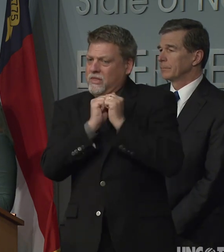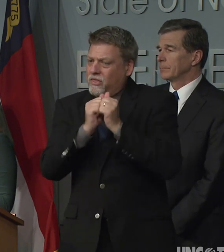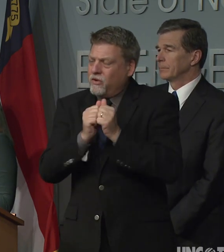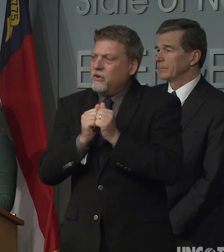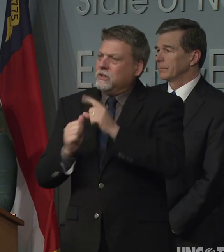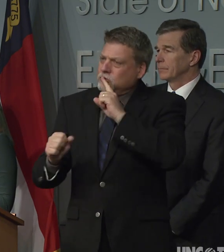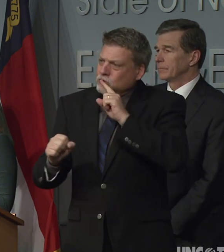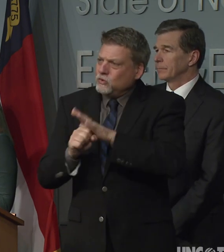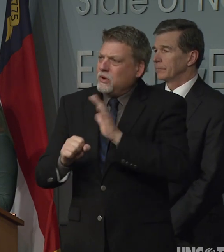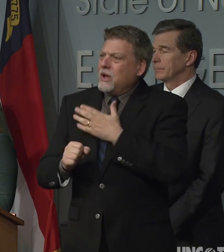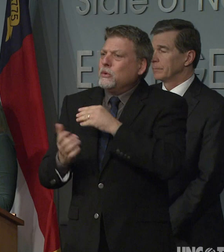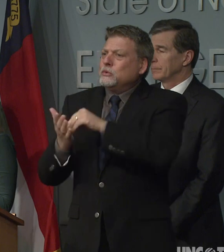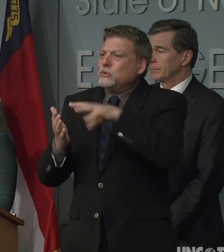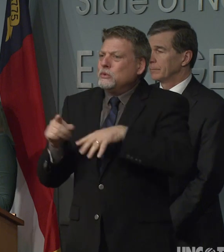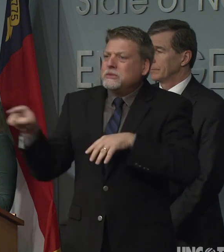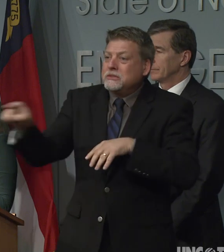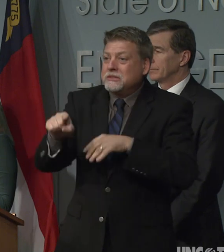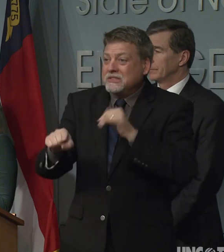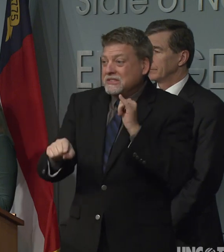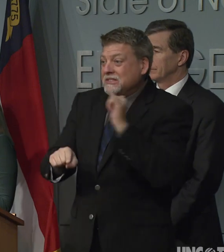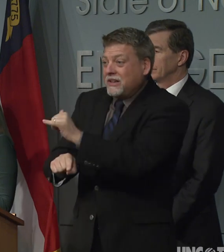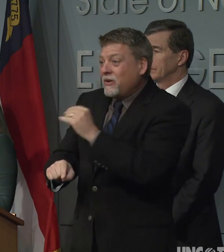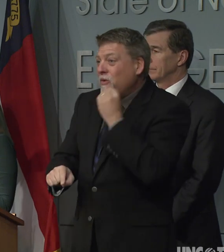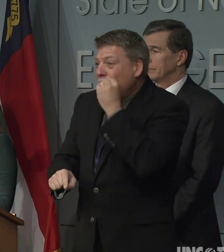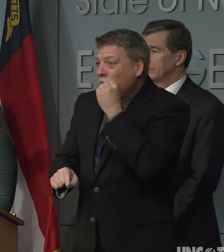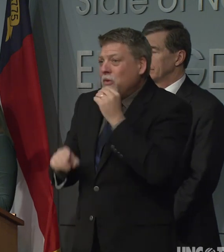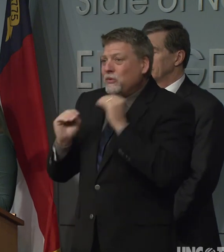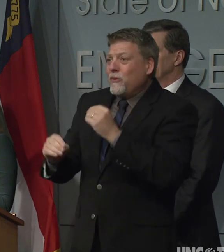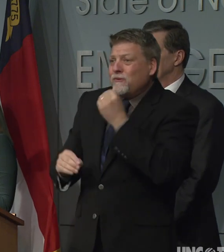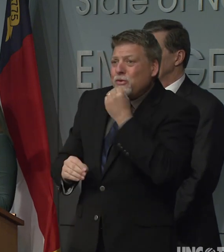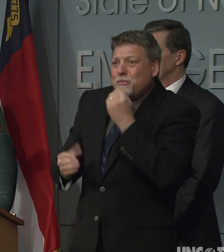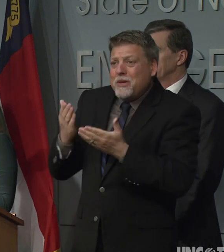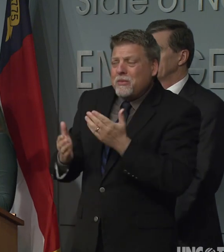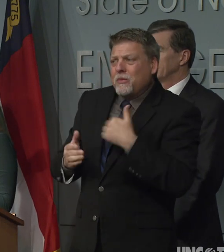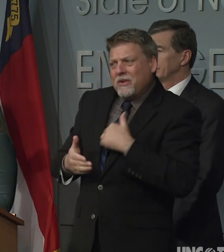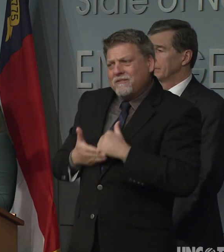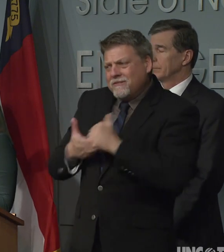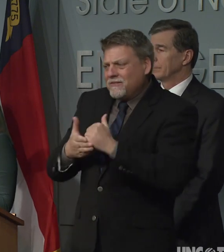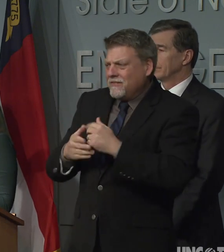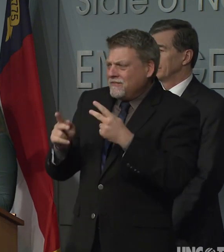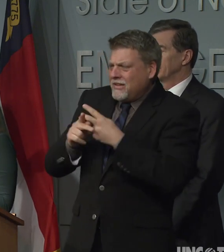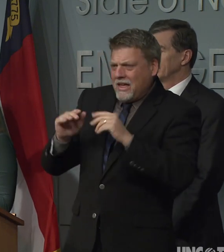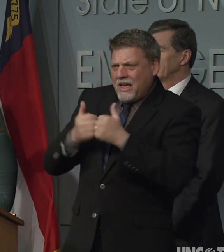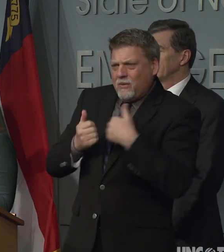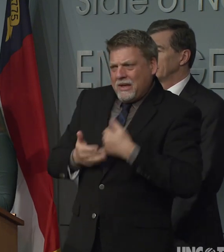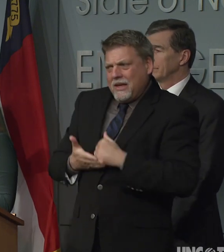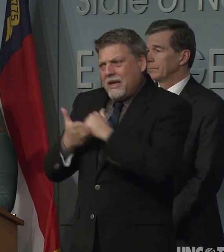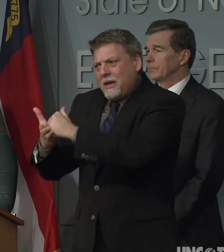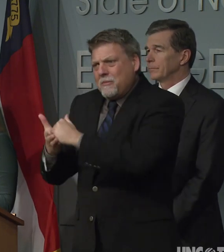nuestros niños pequeños tenga suficientes alimentos, las familias tengan lugares para y que los cuiden de una manera